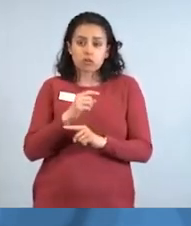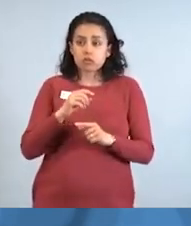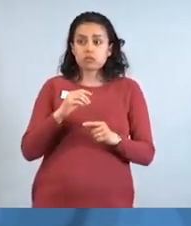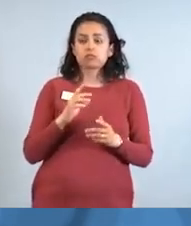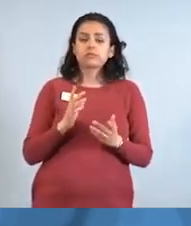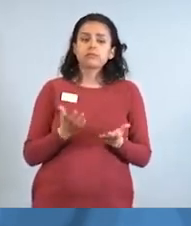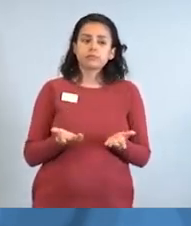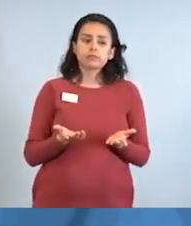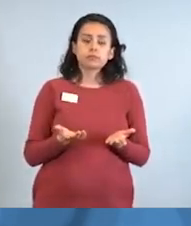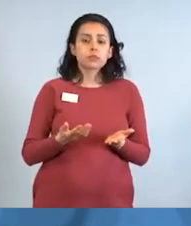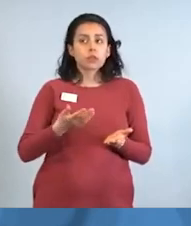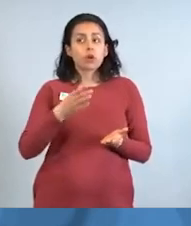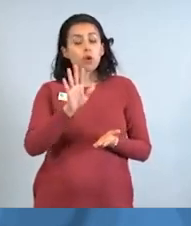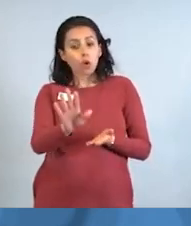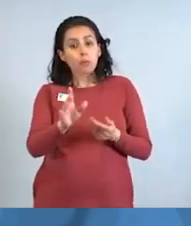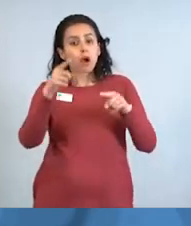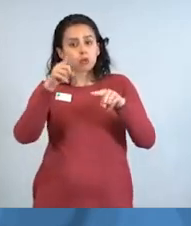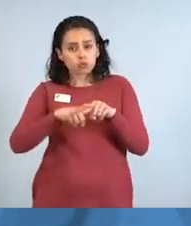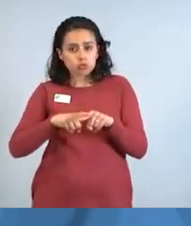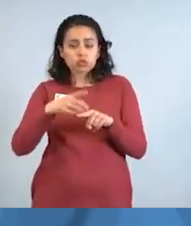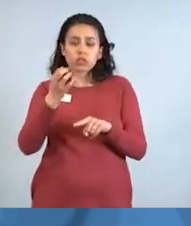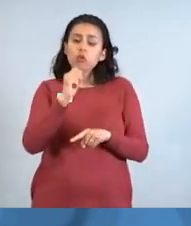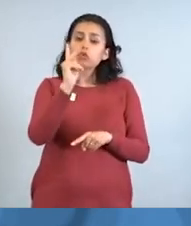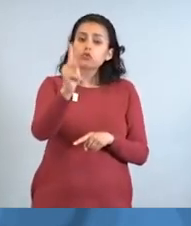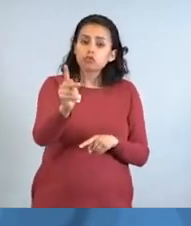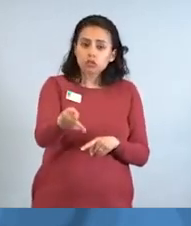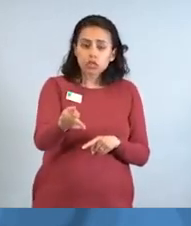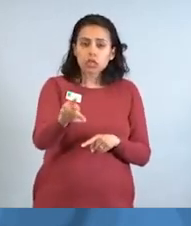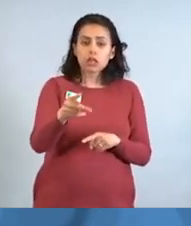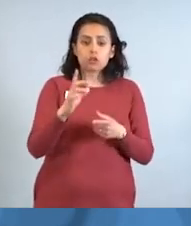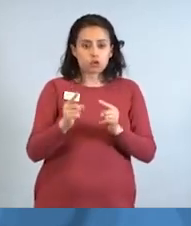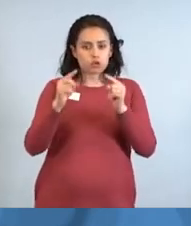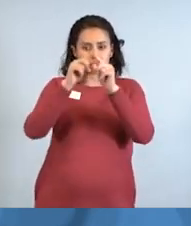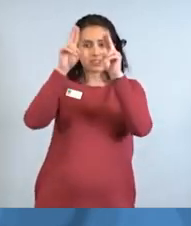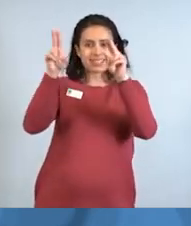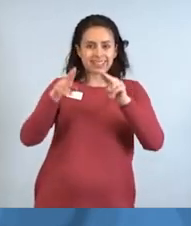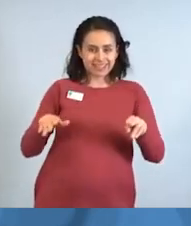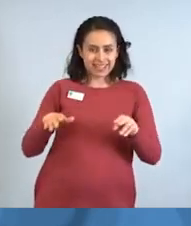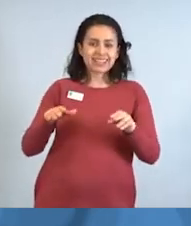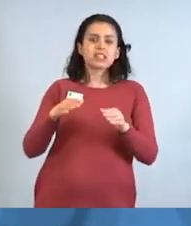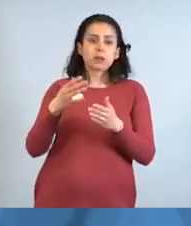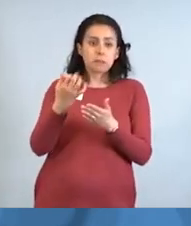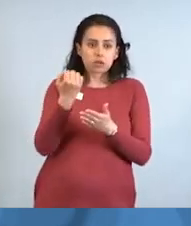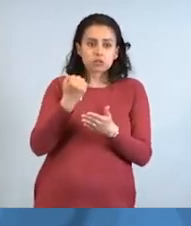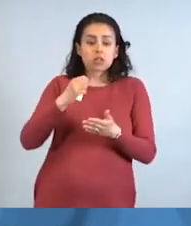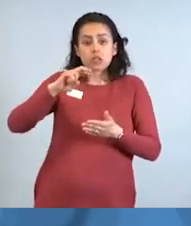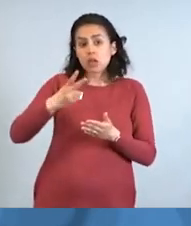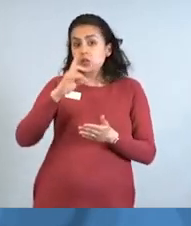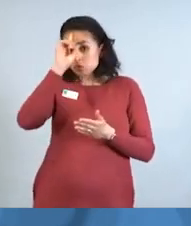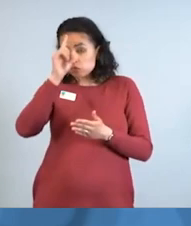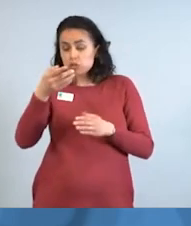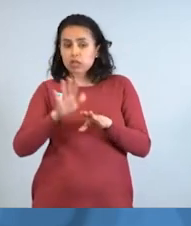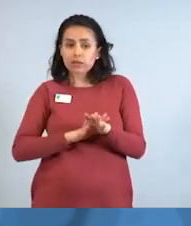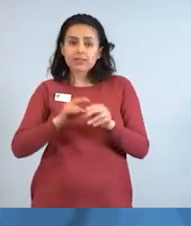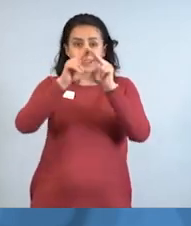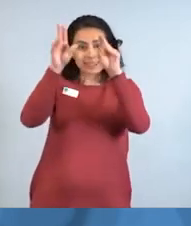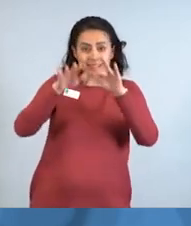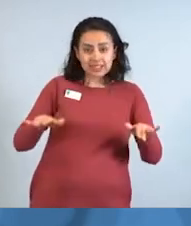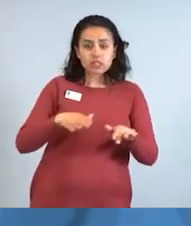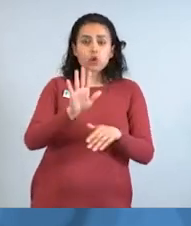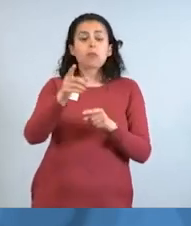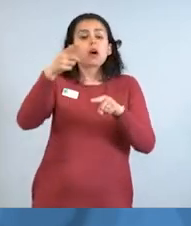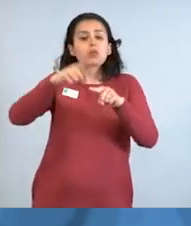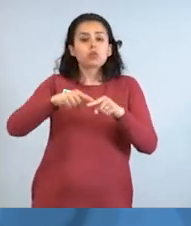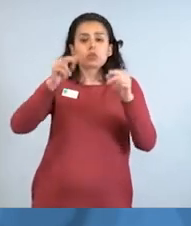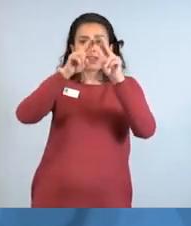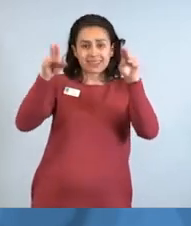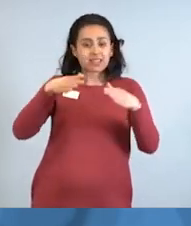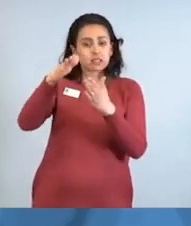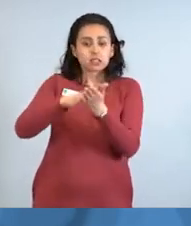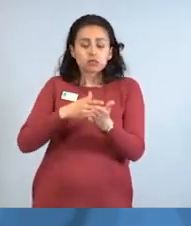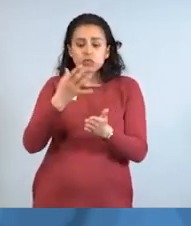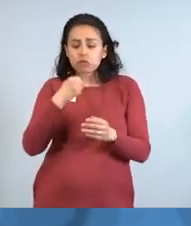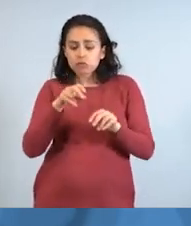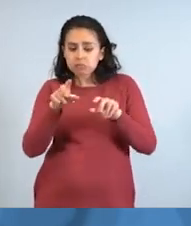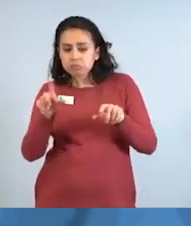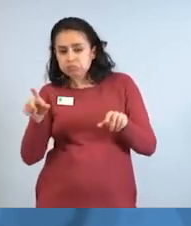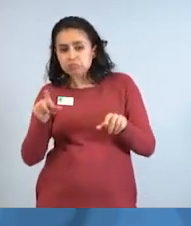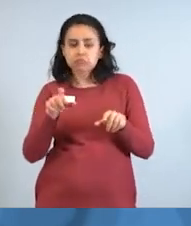Omasta kunnasta. Jos on internet-mahdollisuus tai osaa käyttää, kunnan internet-sivuilta löytyy aikatauluja.